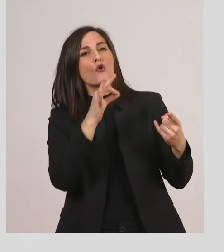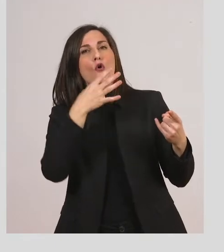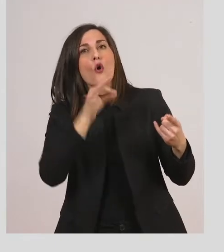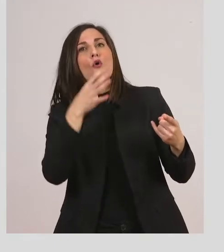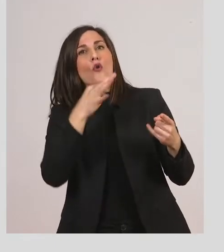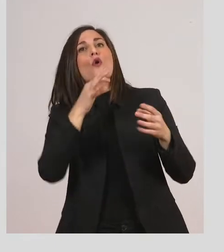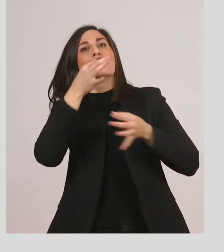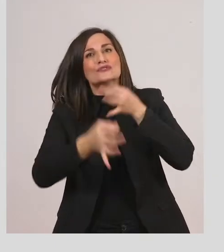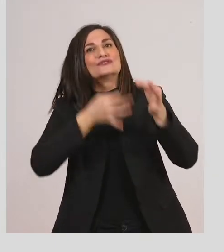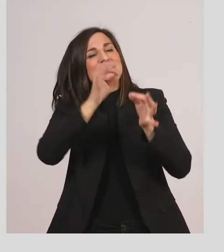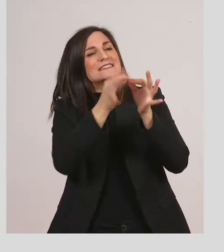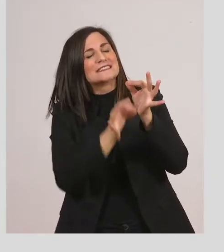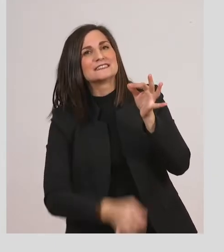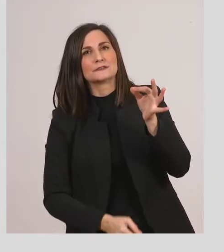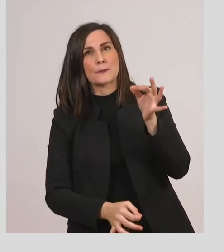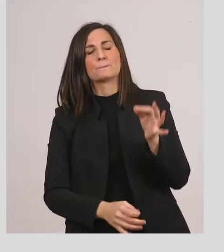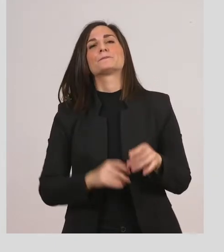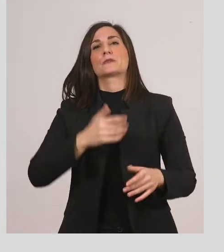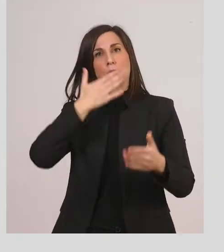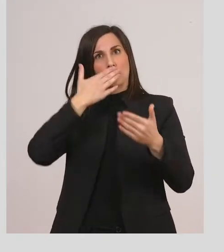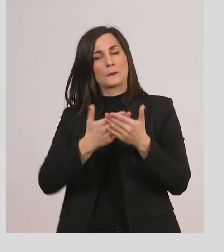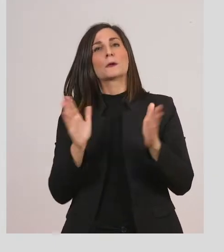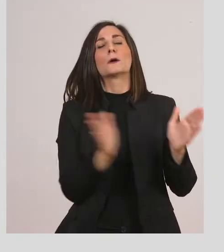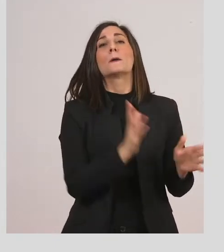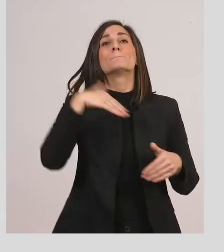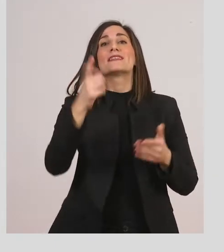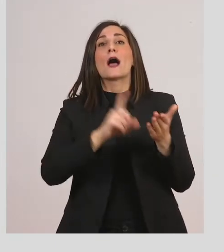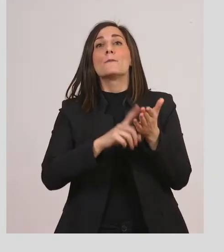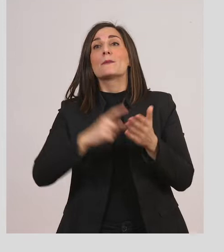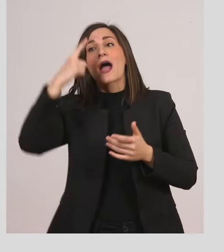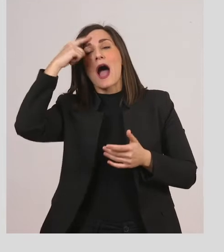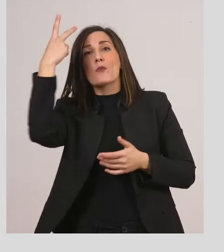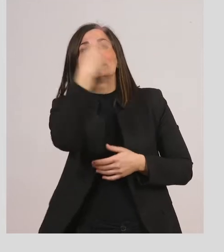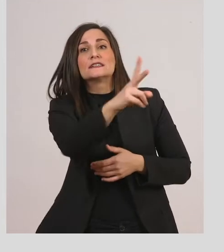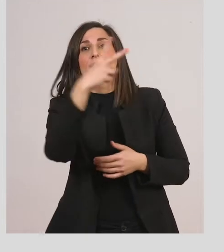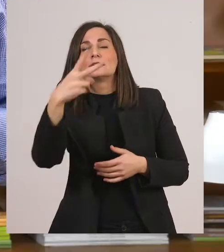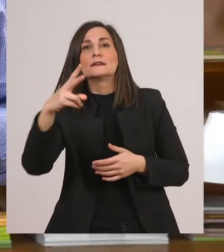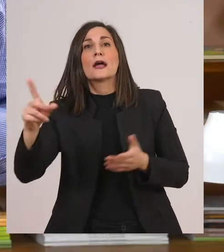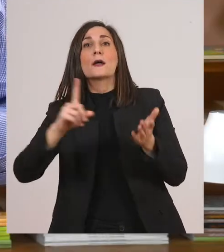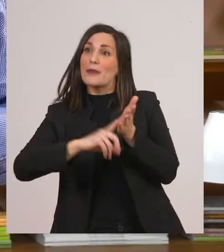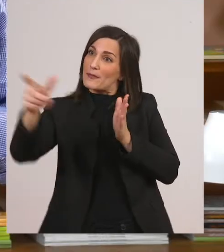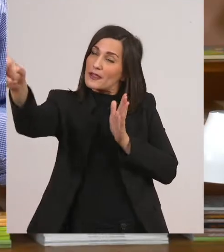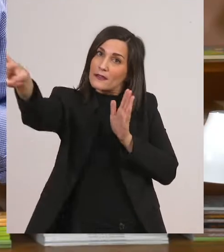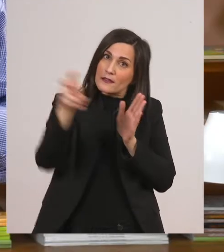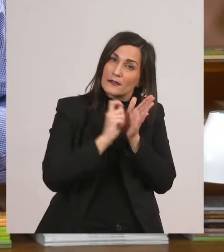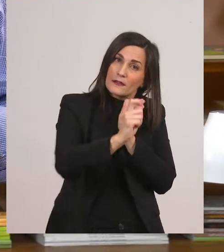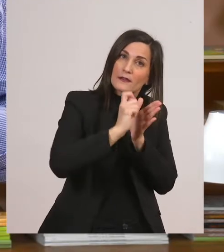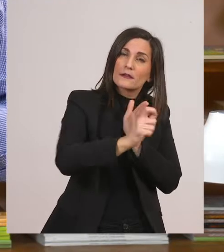Αφού κάνω αυτό, πρέπει να ακούσω και την αντίθετη άποψη. Όχι μόνο να την ακούσω, αλλά να τη δηλώσω. Με αυτόν τον τρόπο προλαμβάνω...